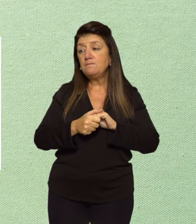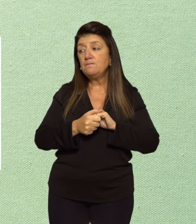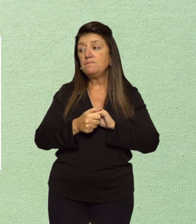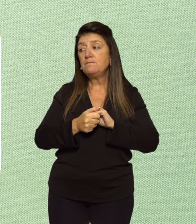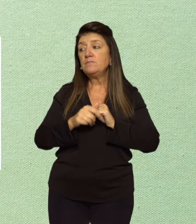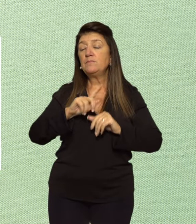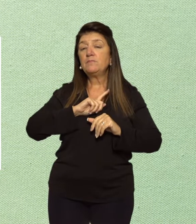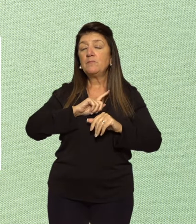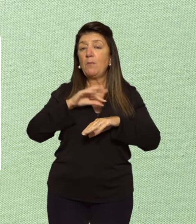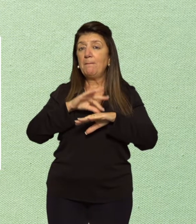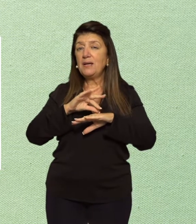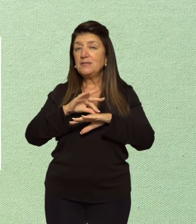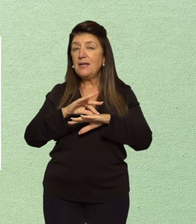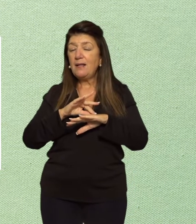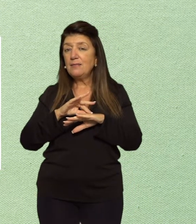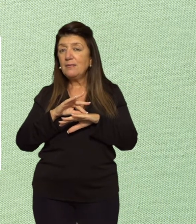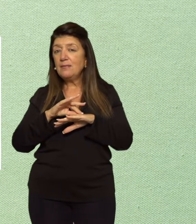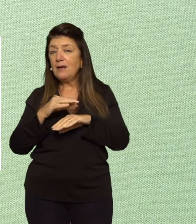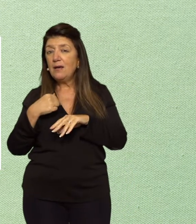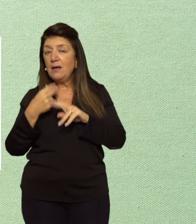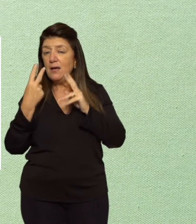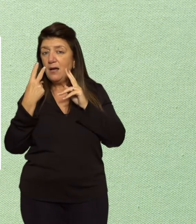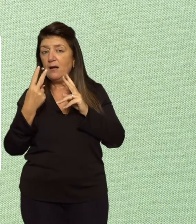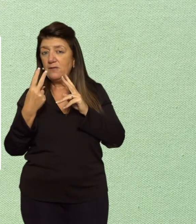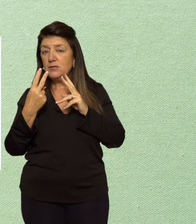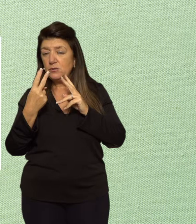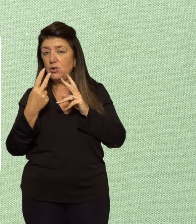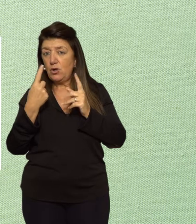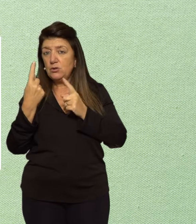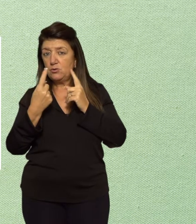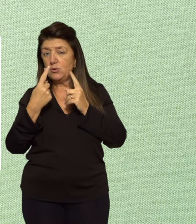mio paziente che ha visto delle cose abbastanza pesanti sotto questo punto di vista da parte dei